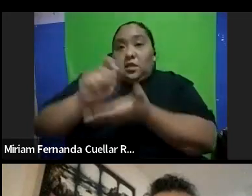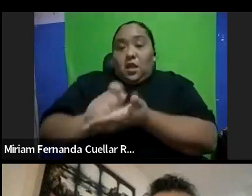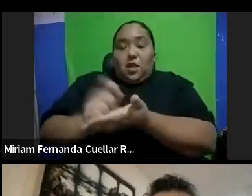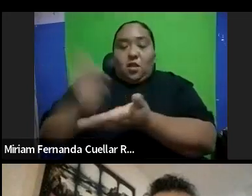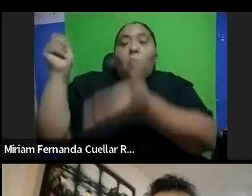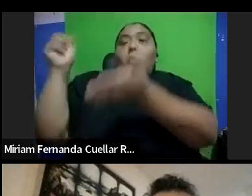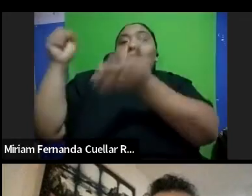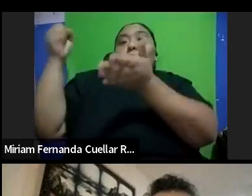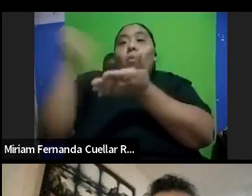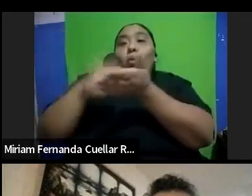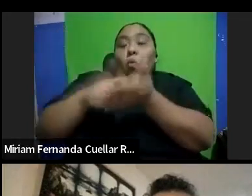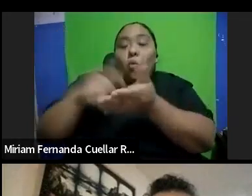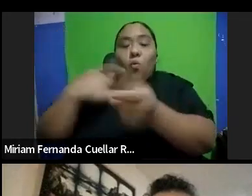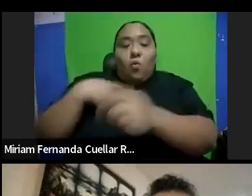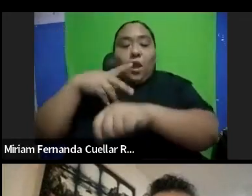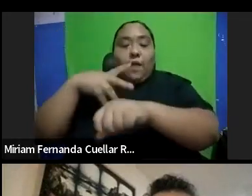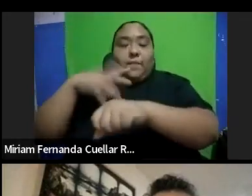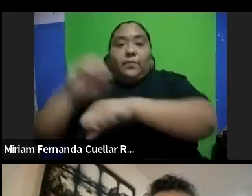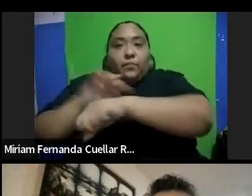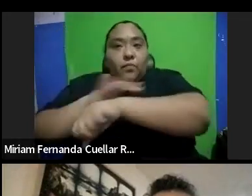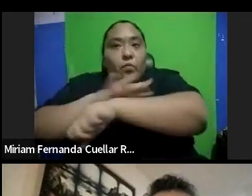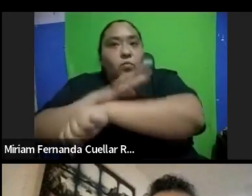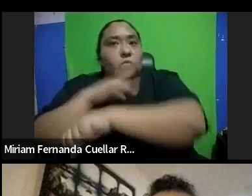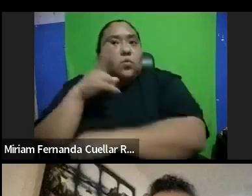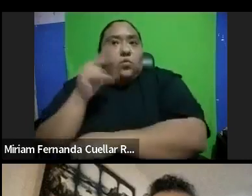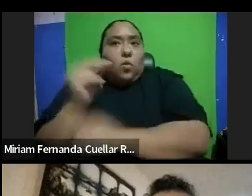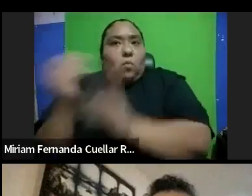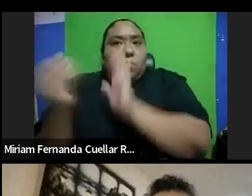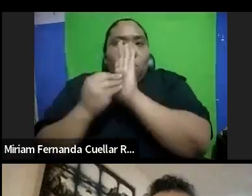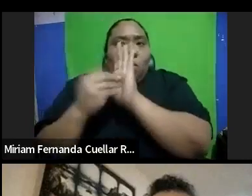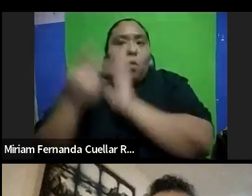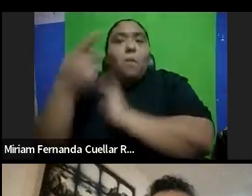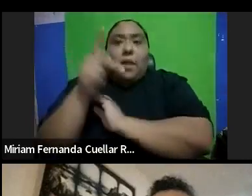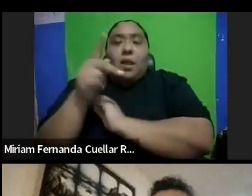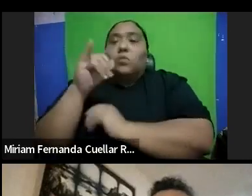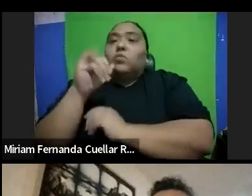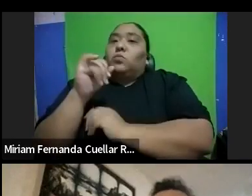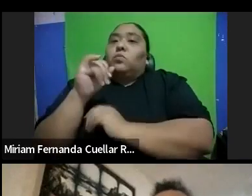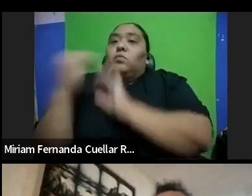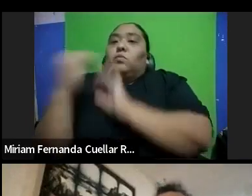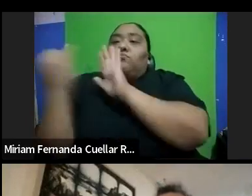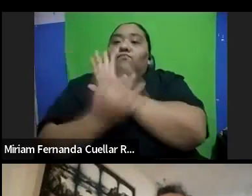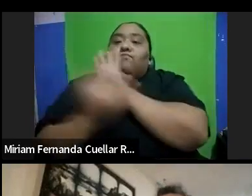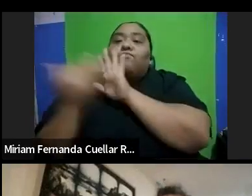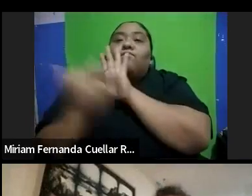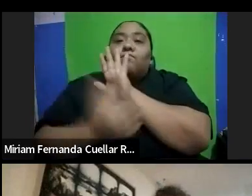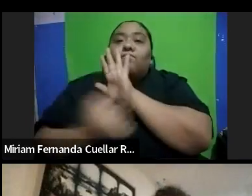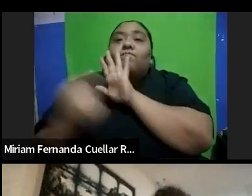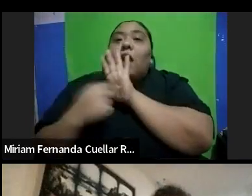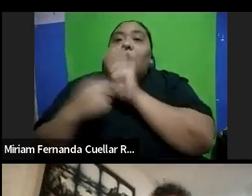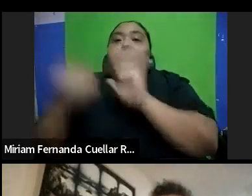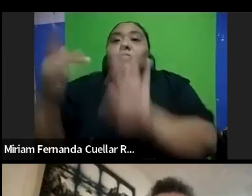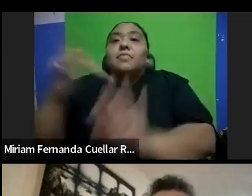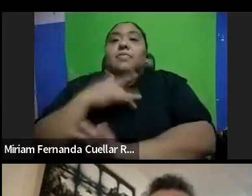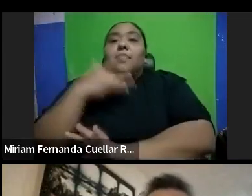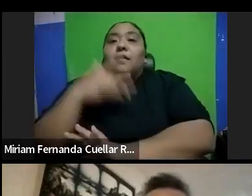agrego en mi tesis la emoción, Pero si es algo que está entre líneas en el autoestima que genera el autoestima que genera el entender más nder matemáticas, entonces no